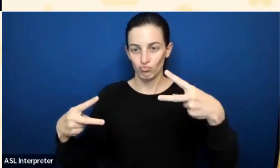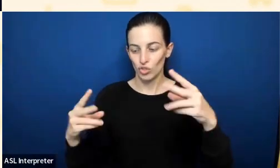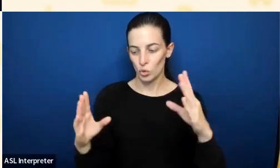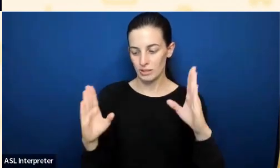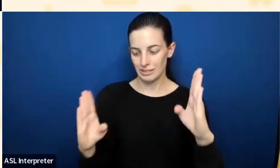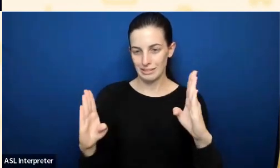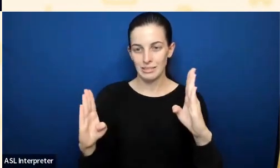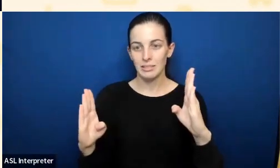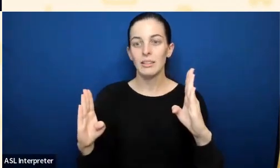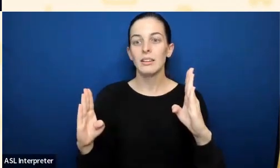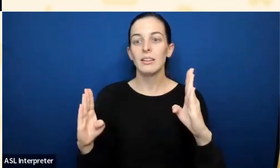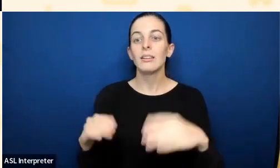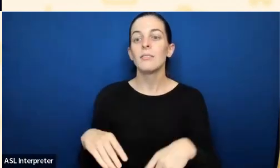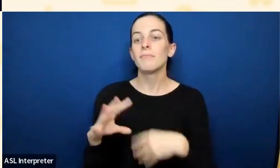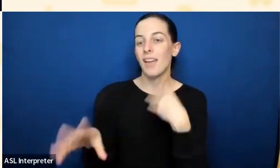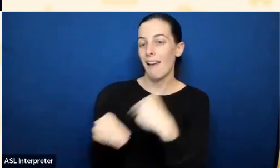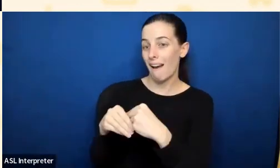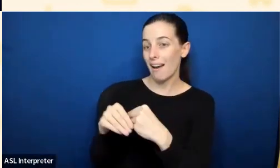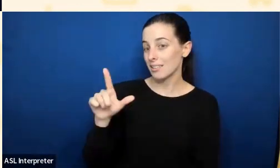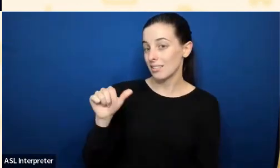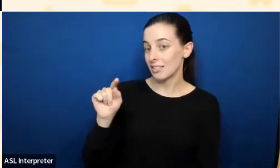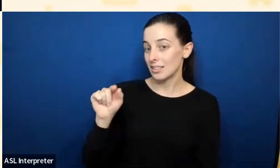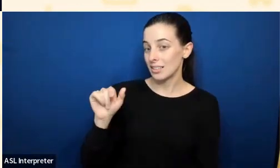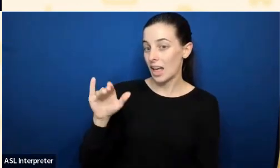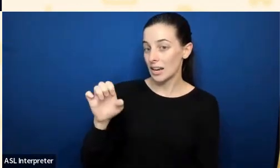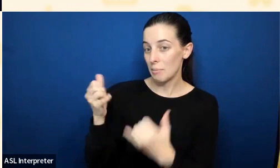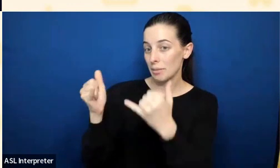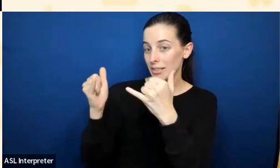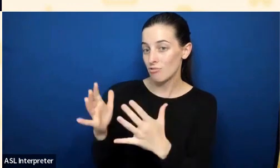Agregué el elemento del reproductor Lottie con una ID diferente dependiendo